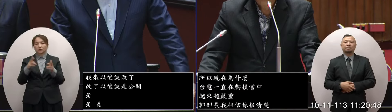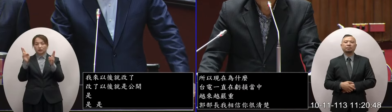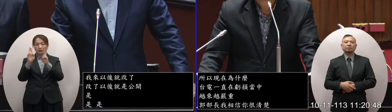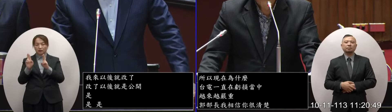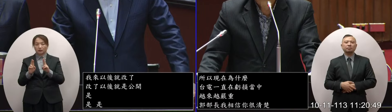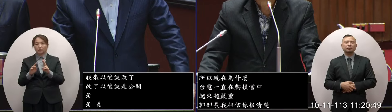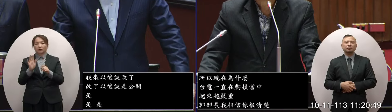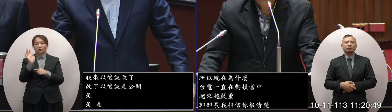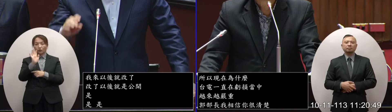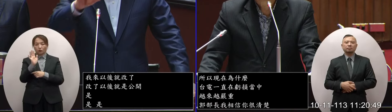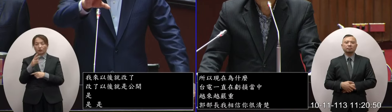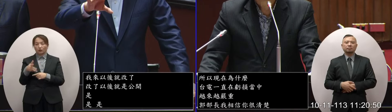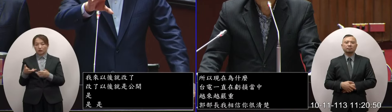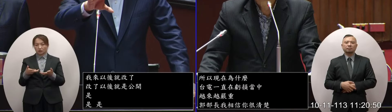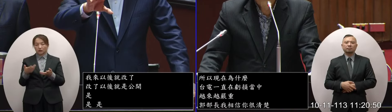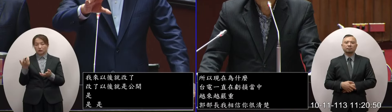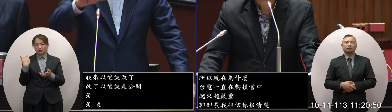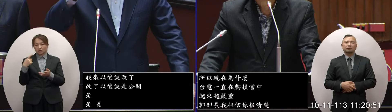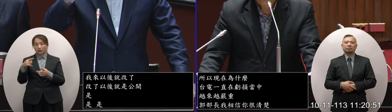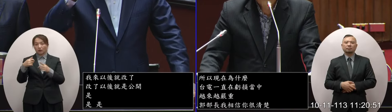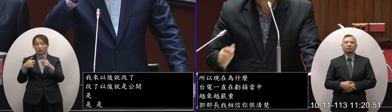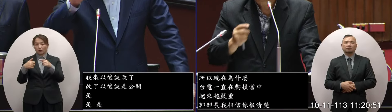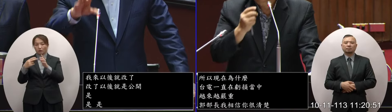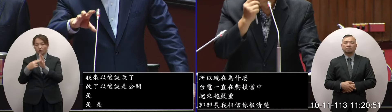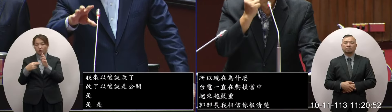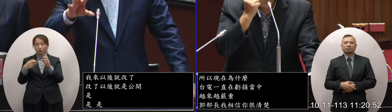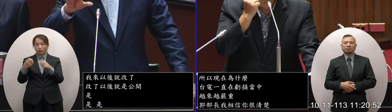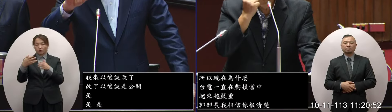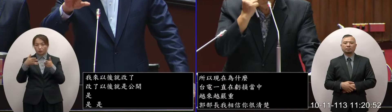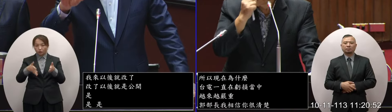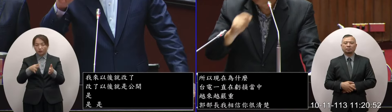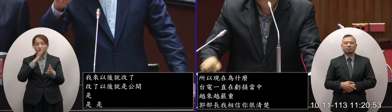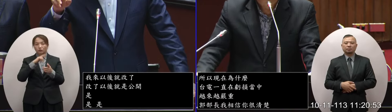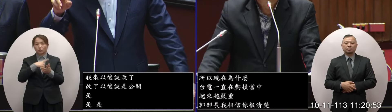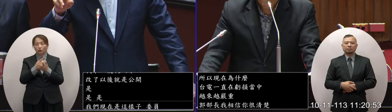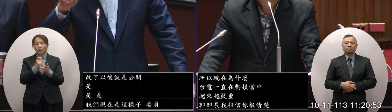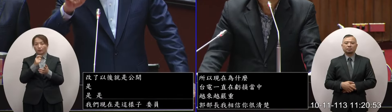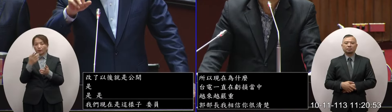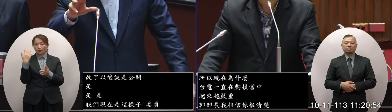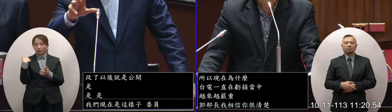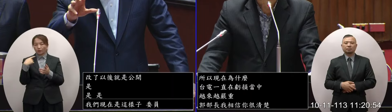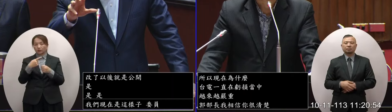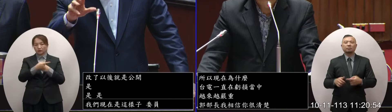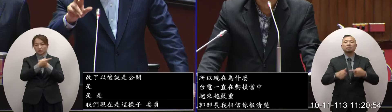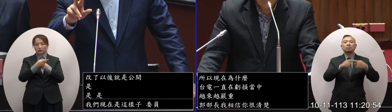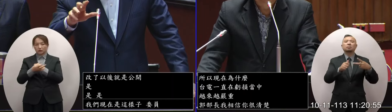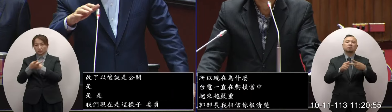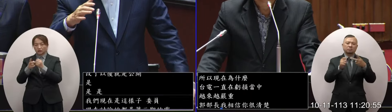風電前面剛才您所指正的 這個準購那個大概就是 第一期 第二期